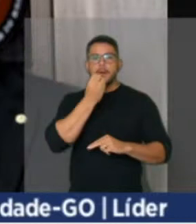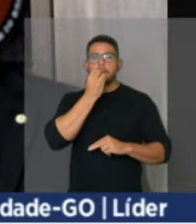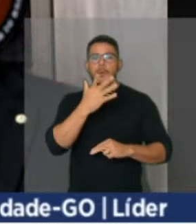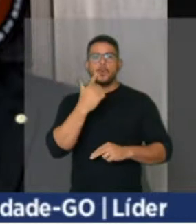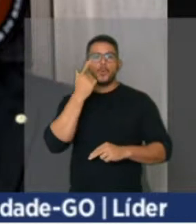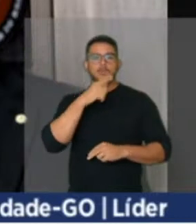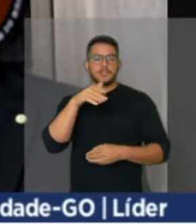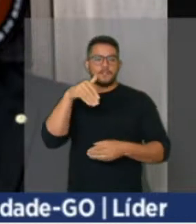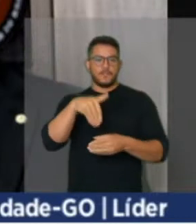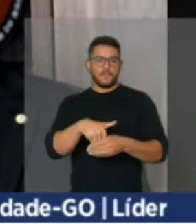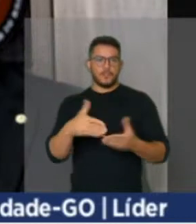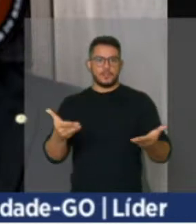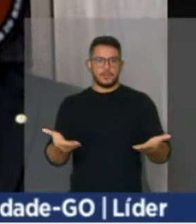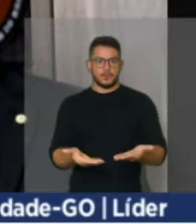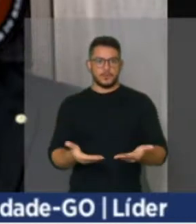SOLIDARIEDADE VOTARÁSIM, PRESIDENTE.